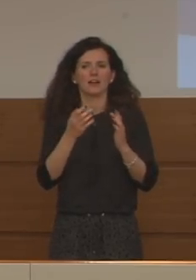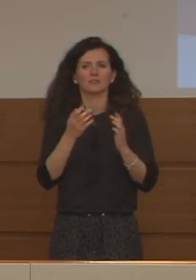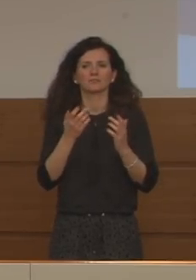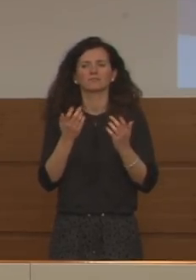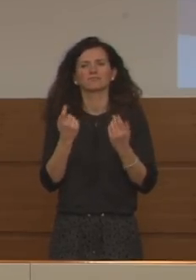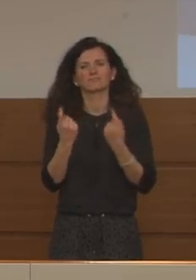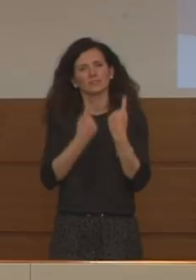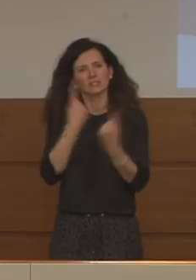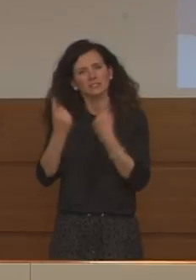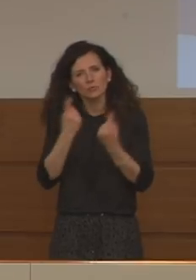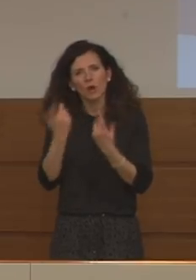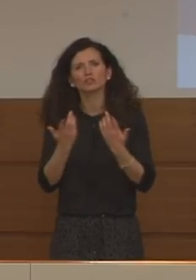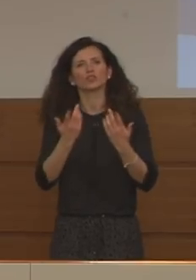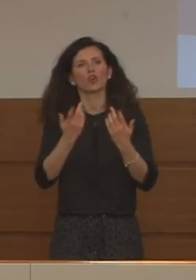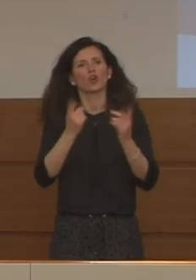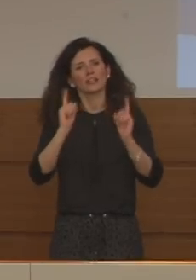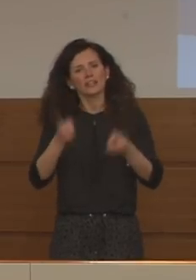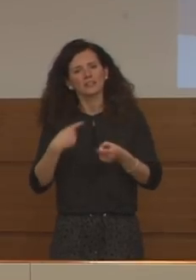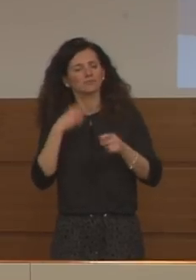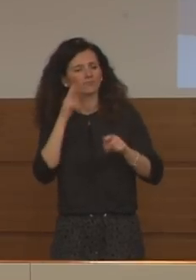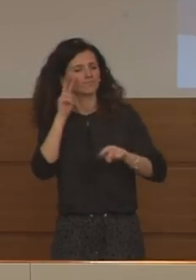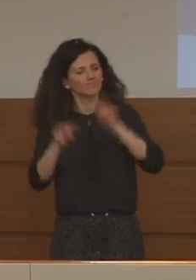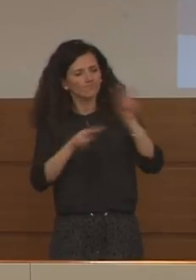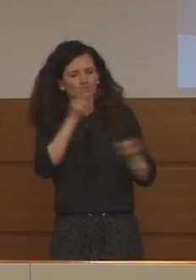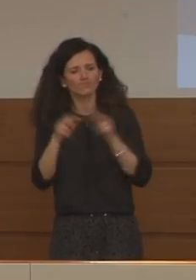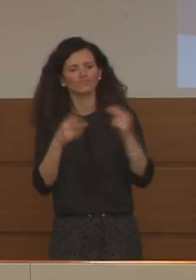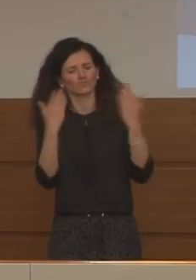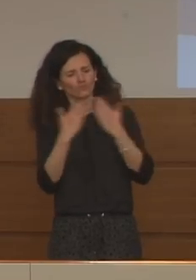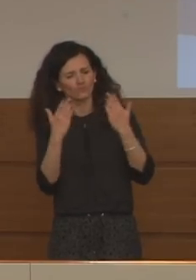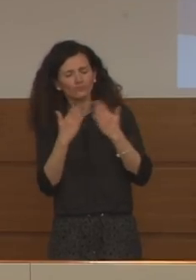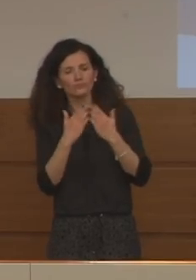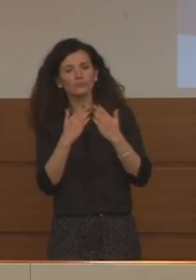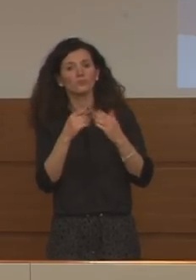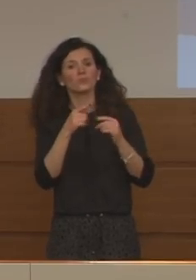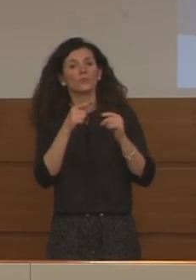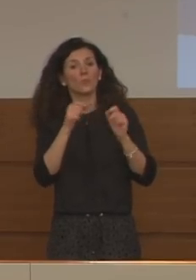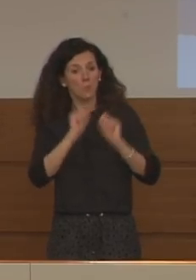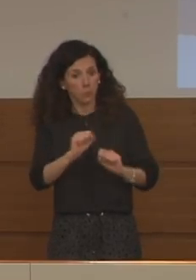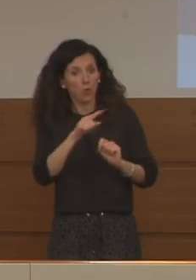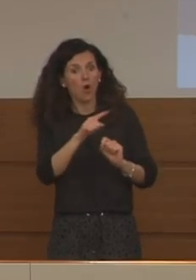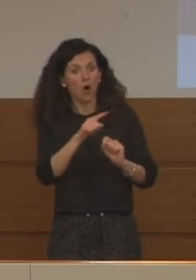valutare delle forme che consentano di coniugare questi valori, che caratterizzano